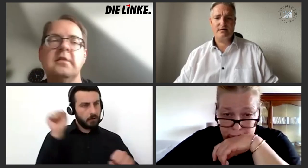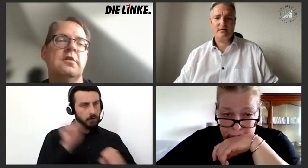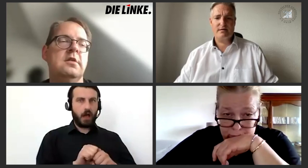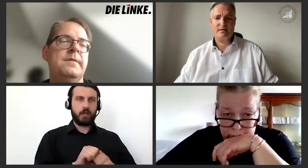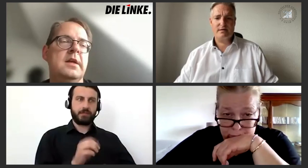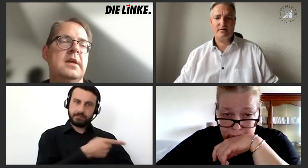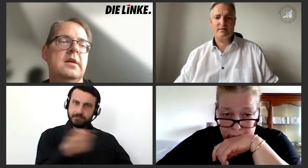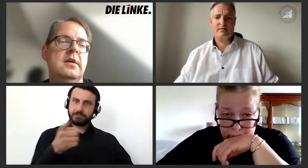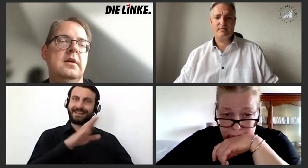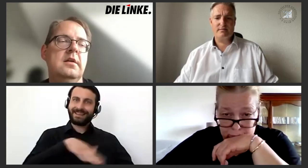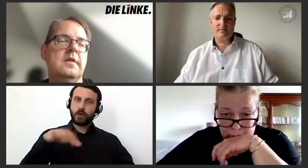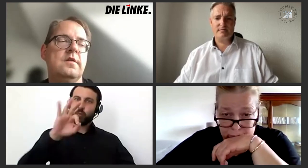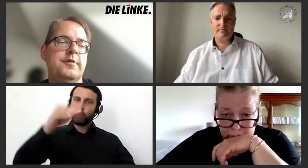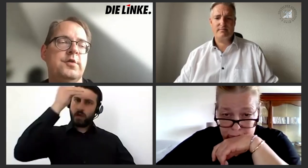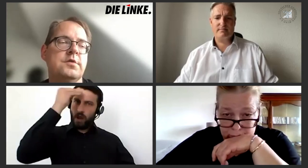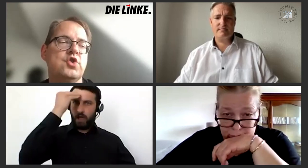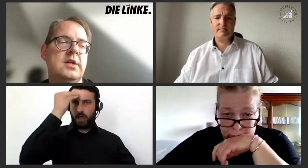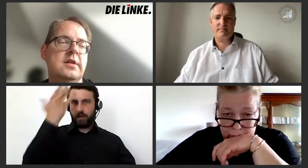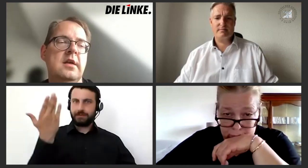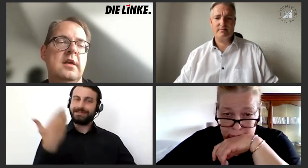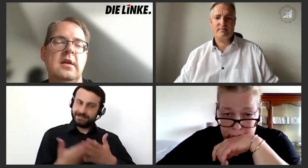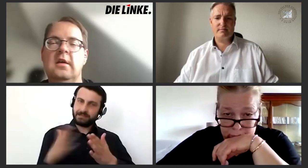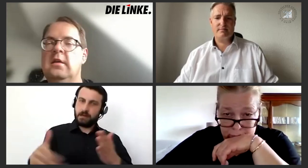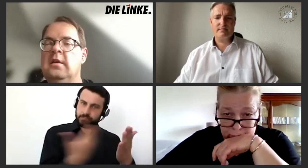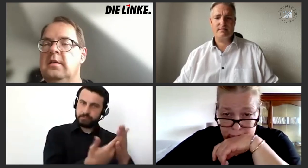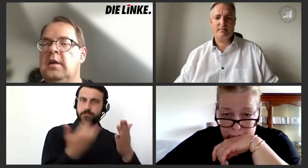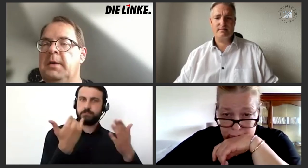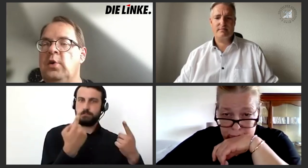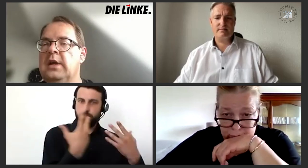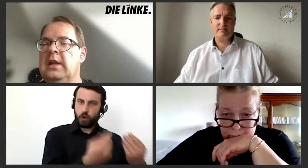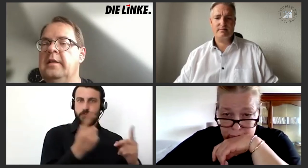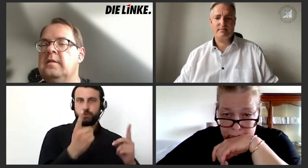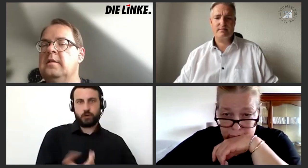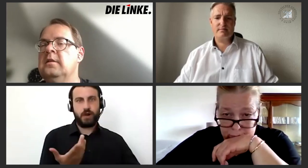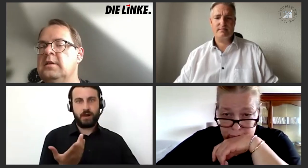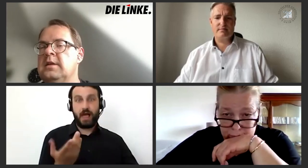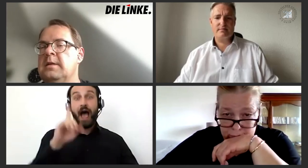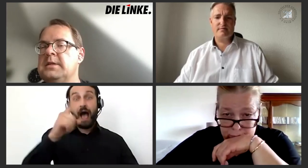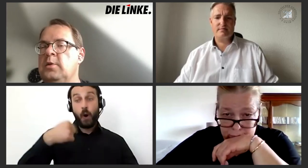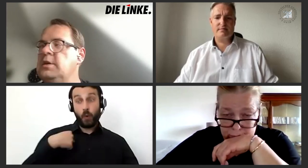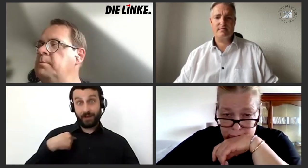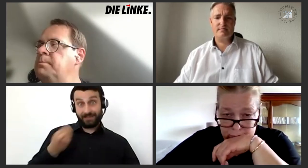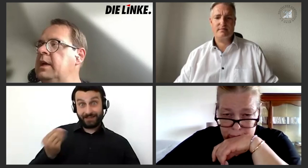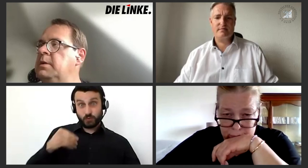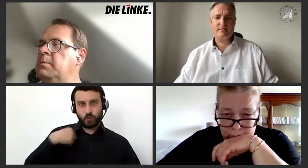denen das, damit sie gut lernen können, das zur Verfügung zu stellen. Ich habe auch gelernt, da